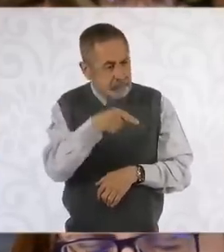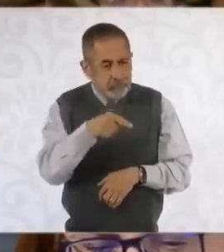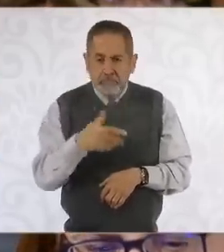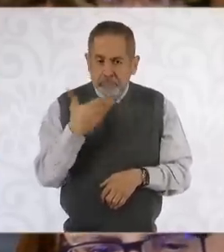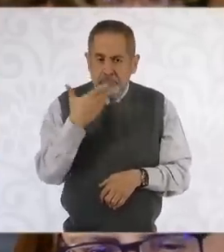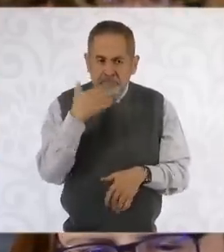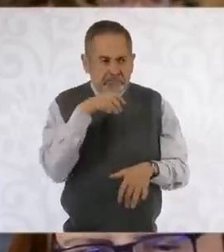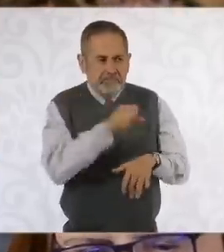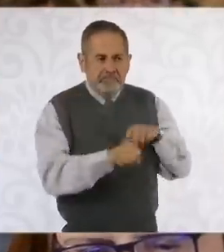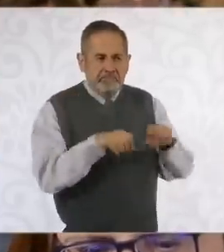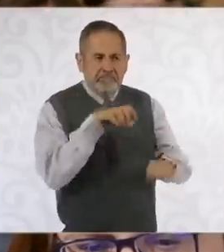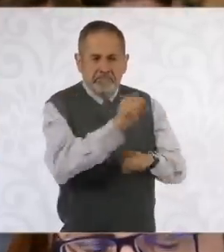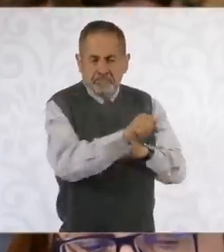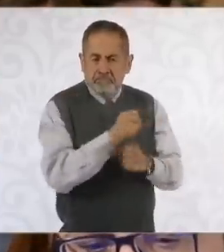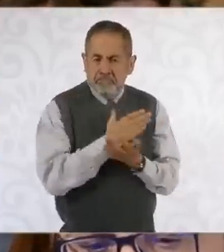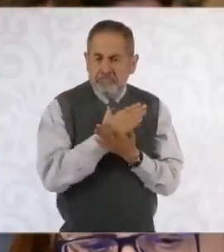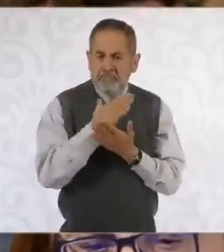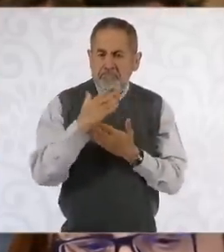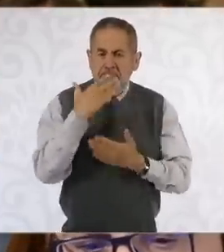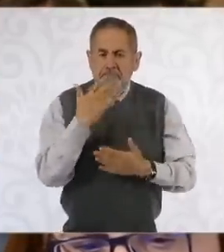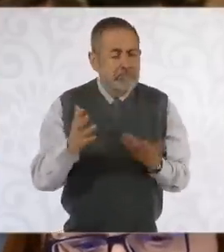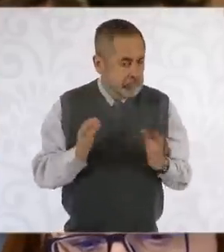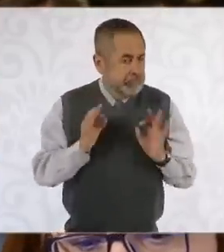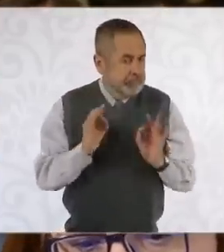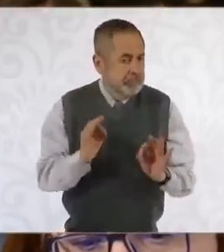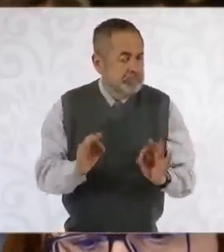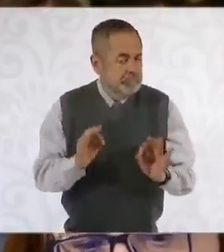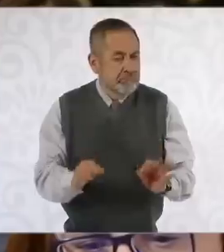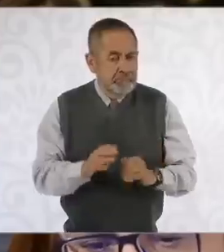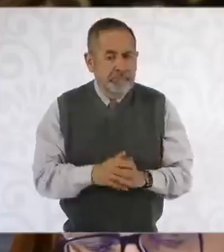ya se dijo aquí que hay una buena relación una buena coordinación con la gran mayoría de las